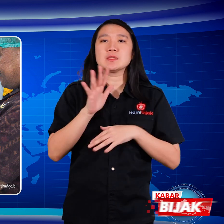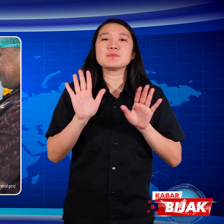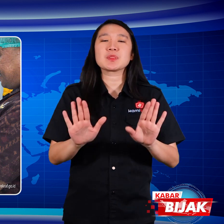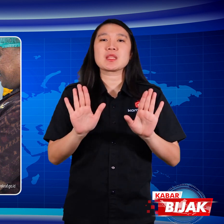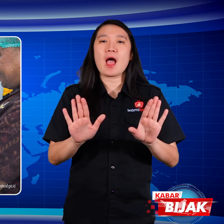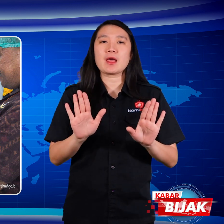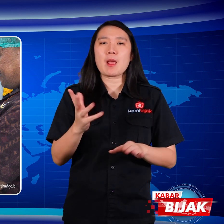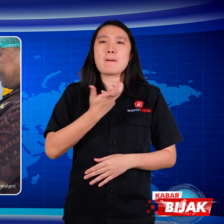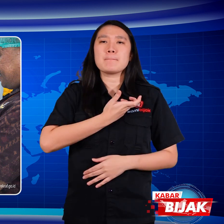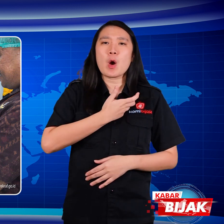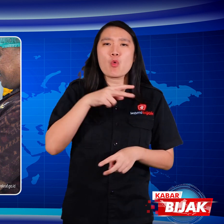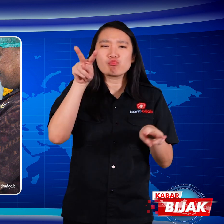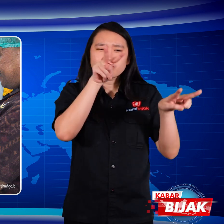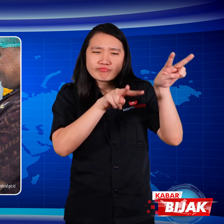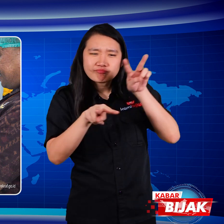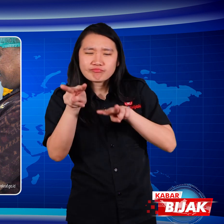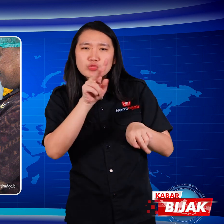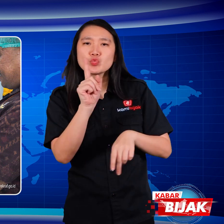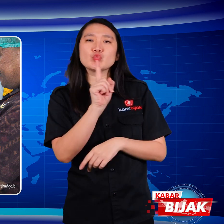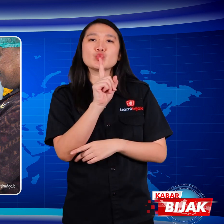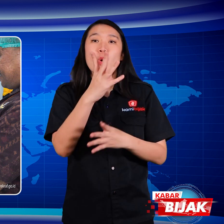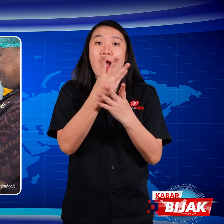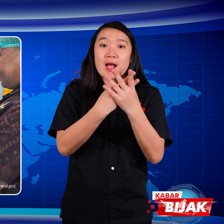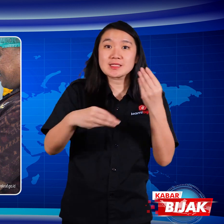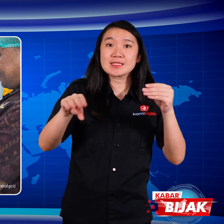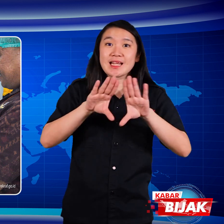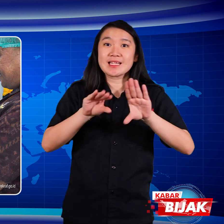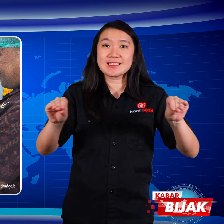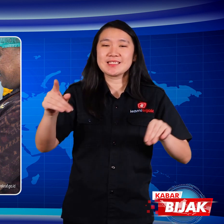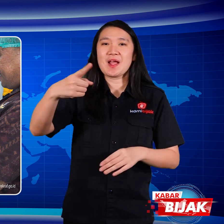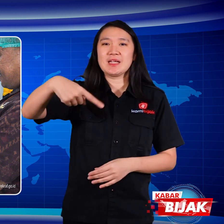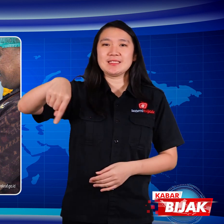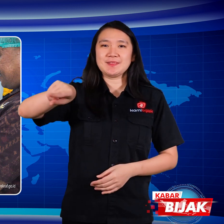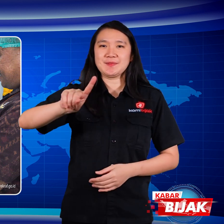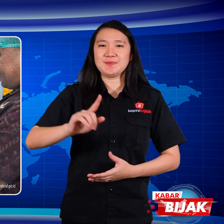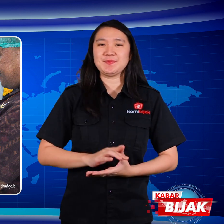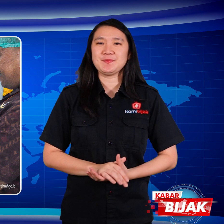sementara ini mau dipantau dulu hasil kerja mereka.